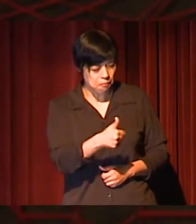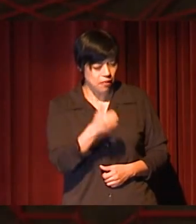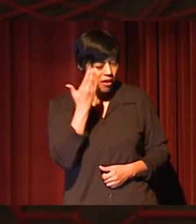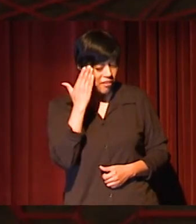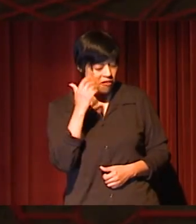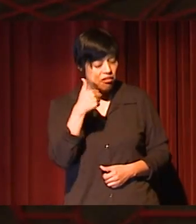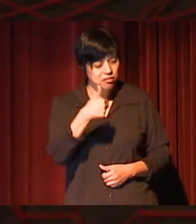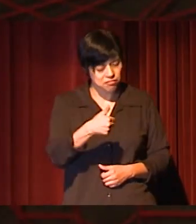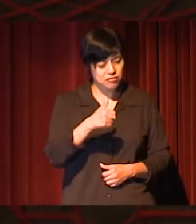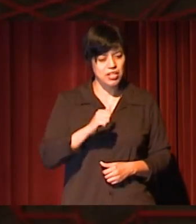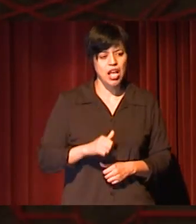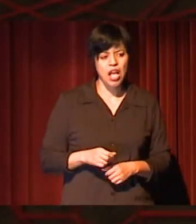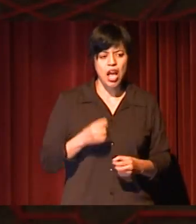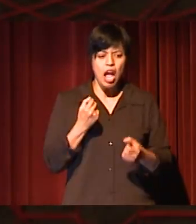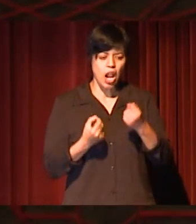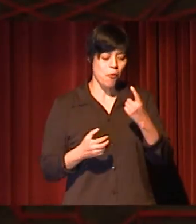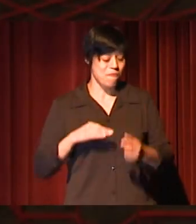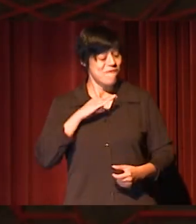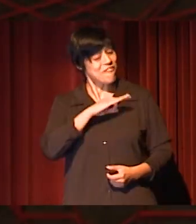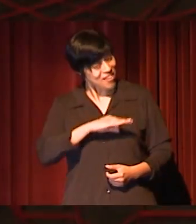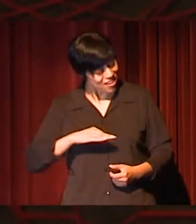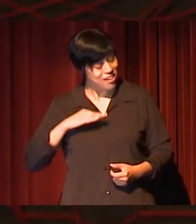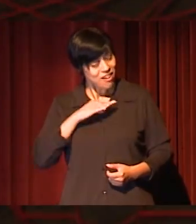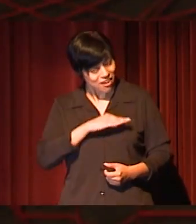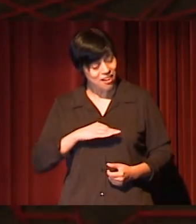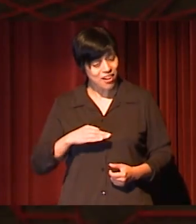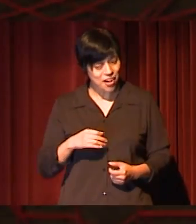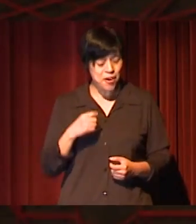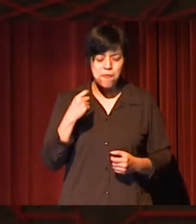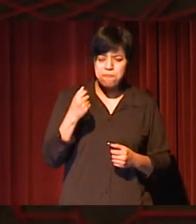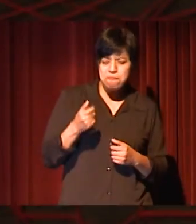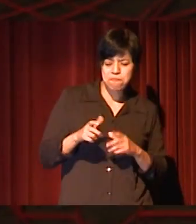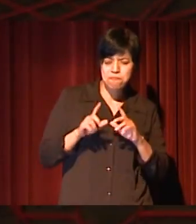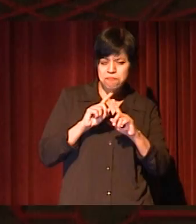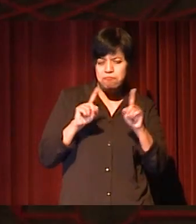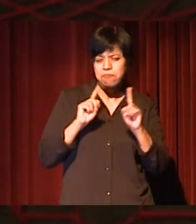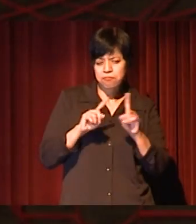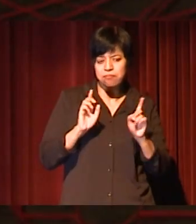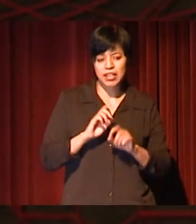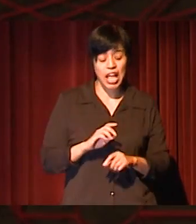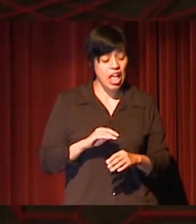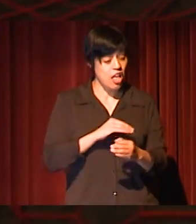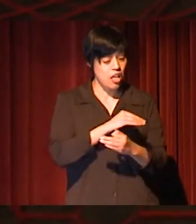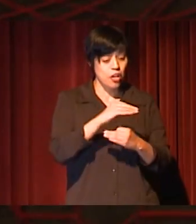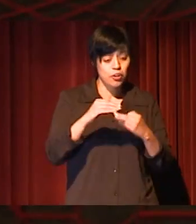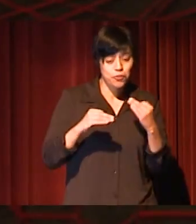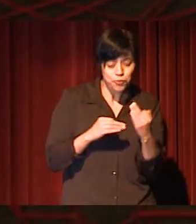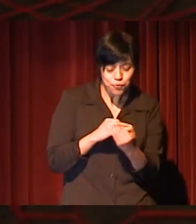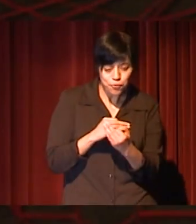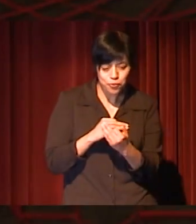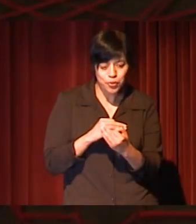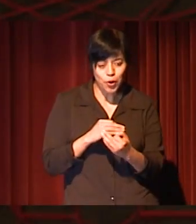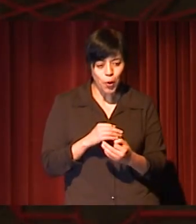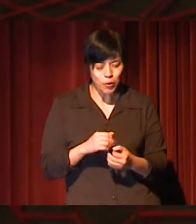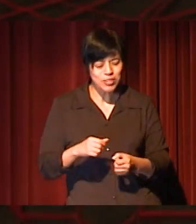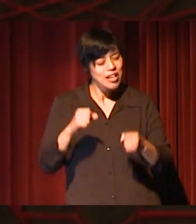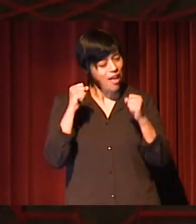y un comentario felicitándome por aquí y otro por allá. Todos animándome.